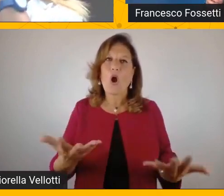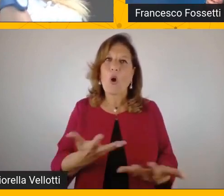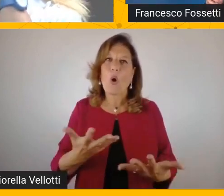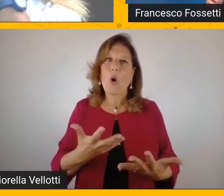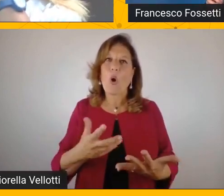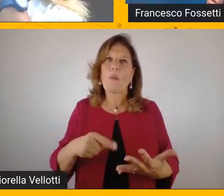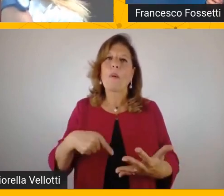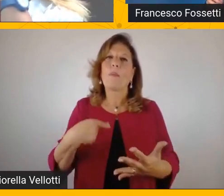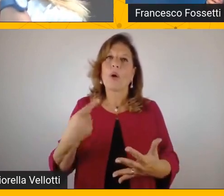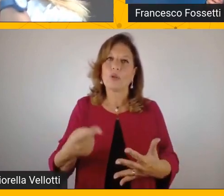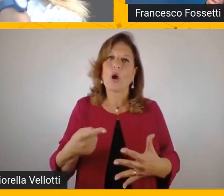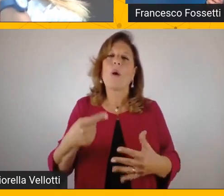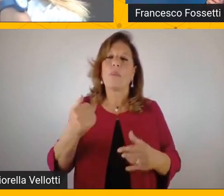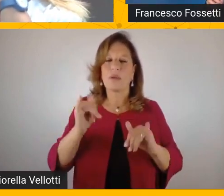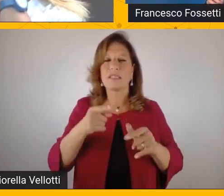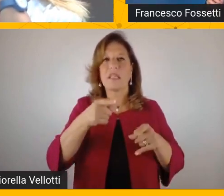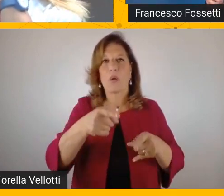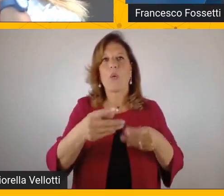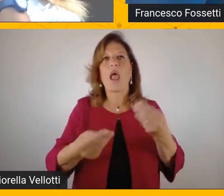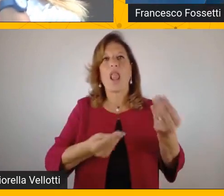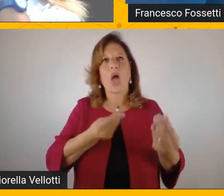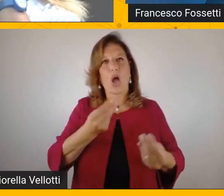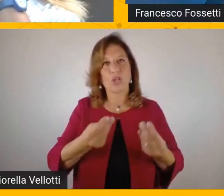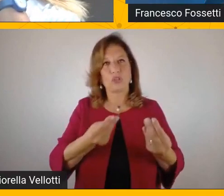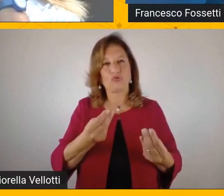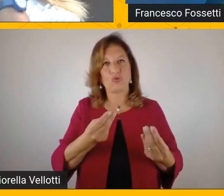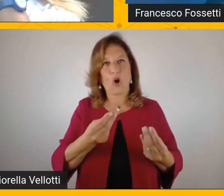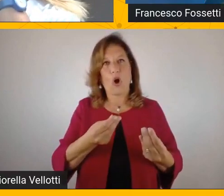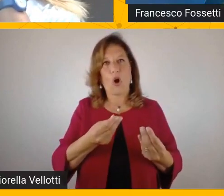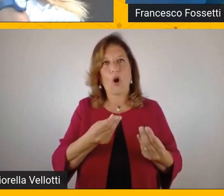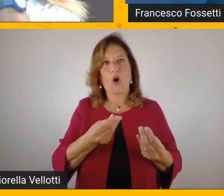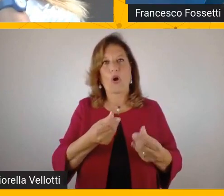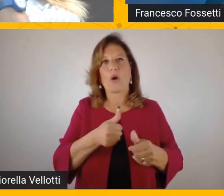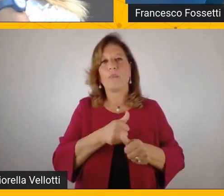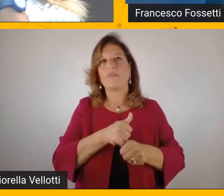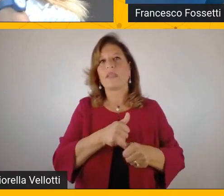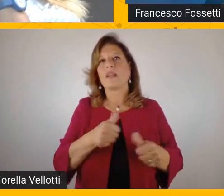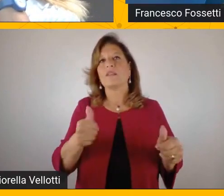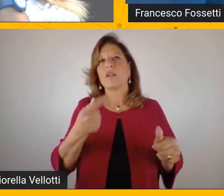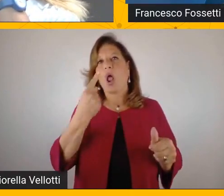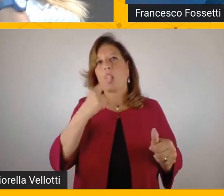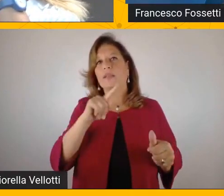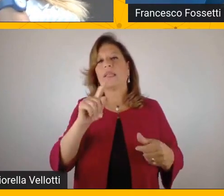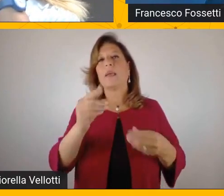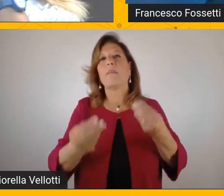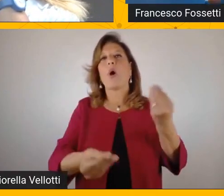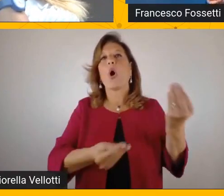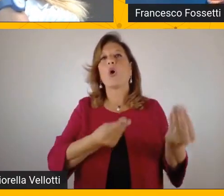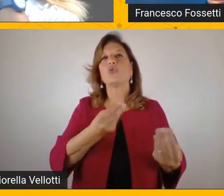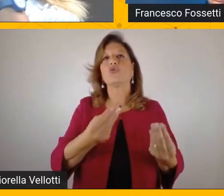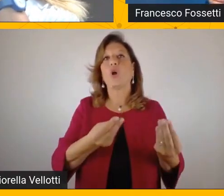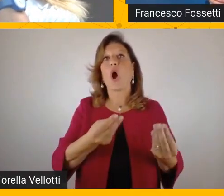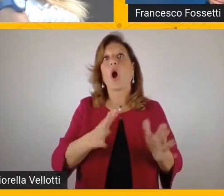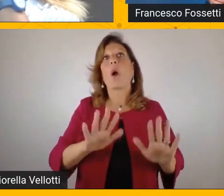simulare ma a testimoniare il fatto che si, okay, quello è gioco è è è puramente